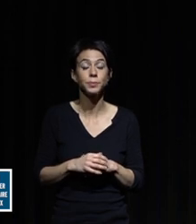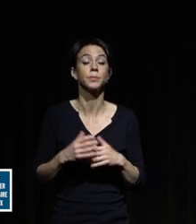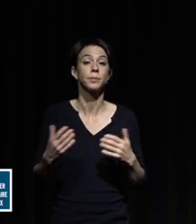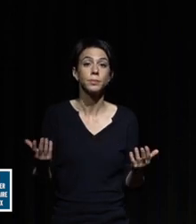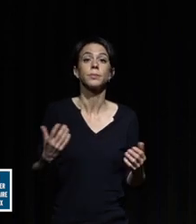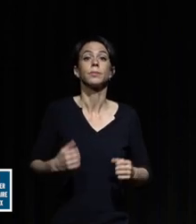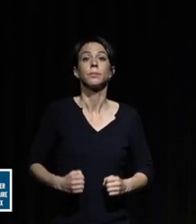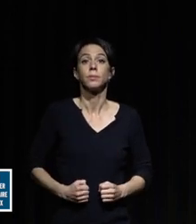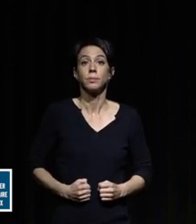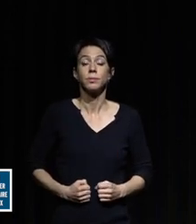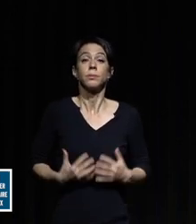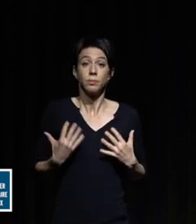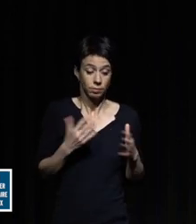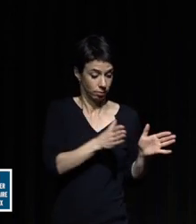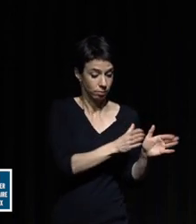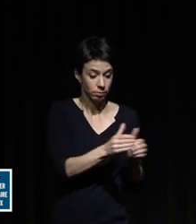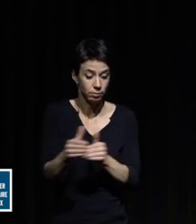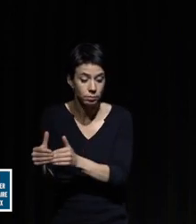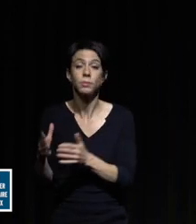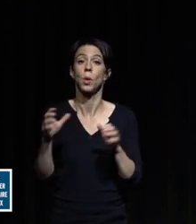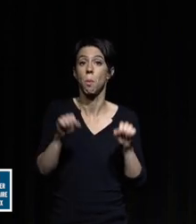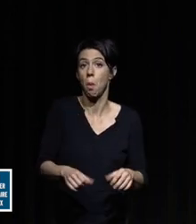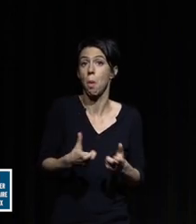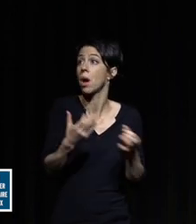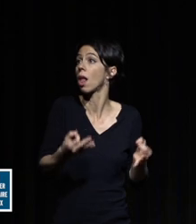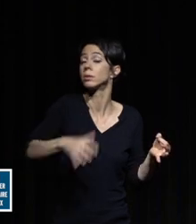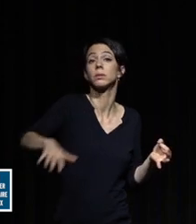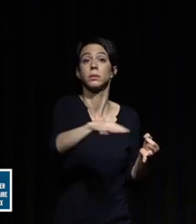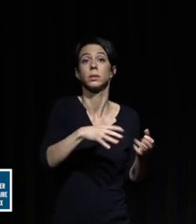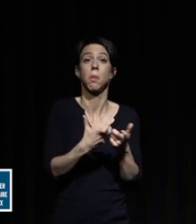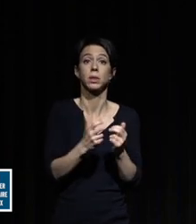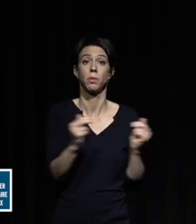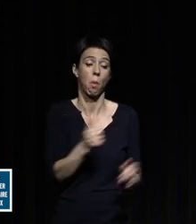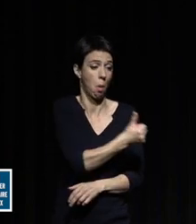classique en stade 1 2 3 4 que beaucoup d'entre vous s'ils sont intéressés par un dôme et rios